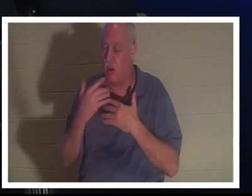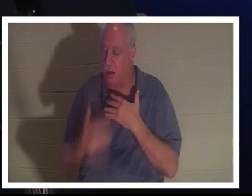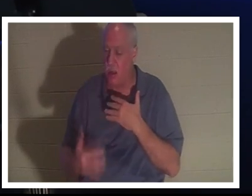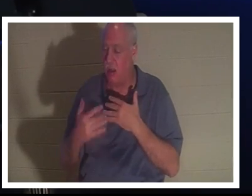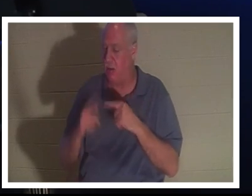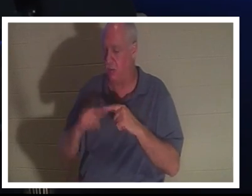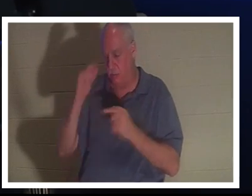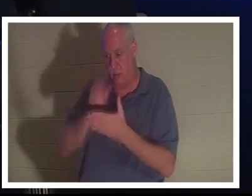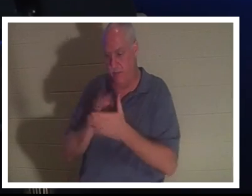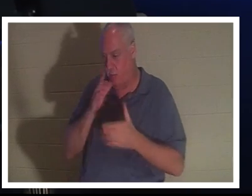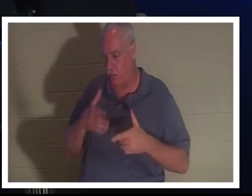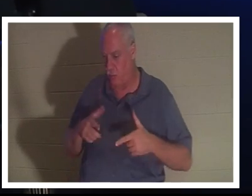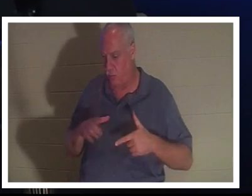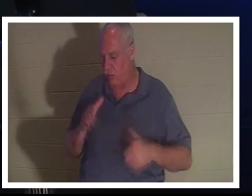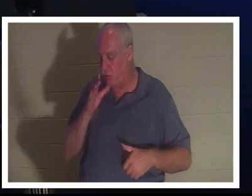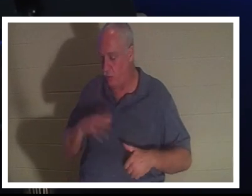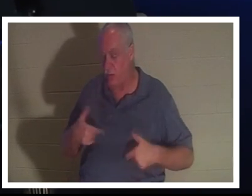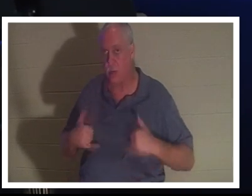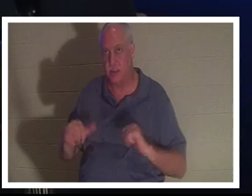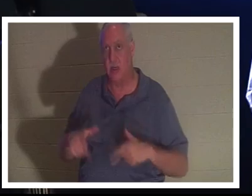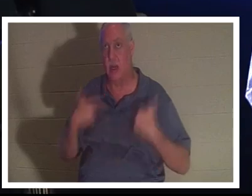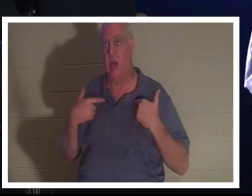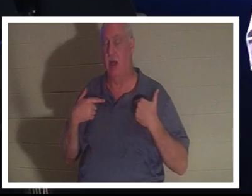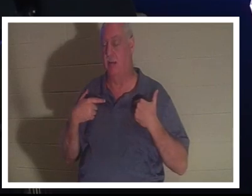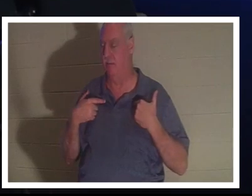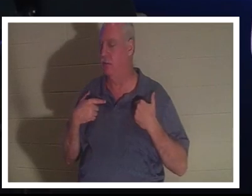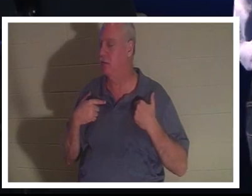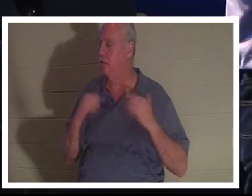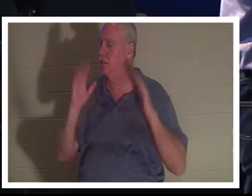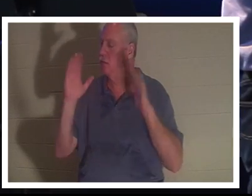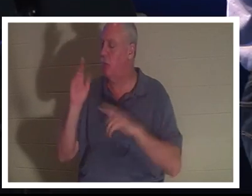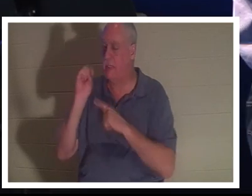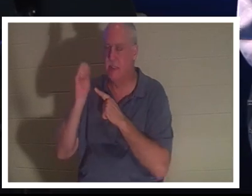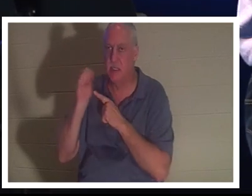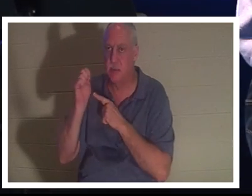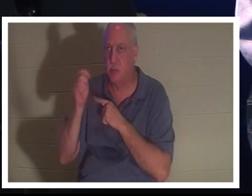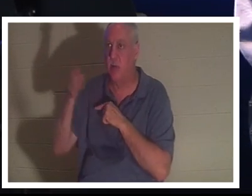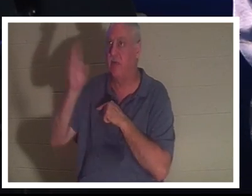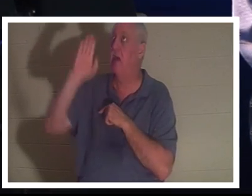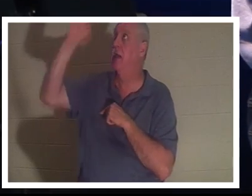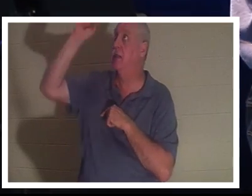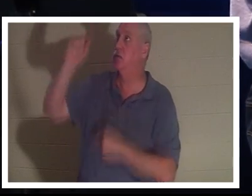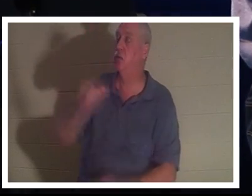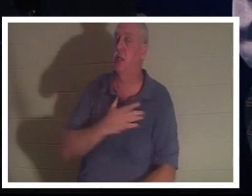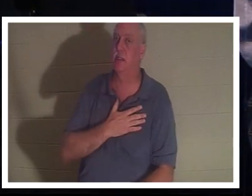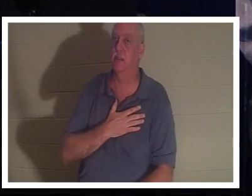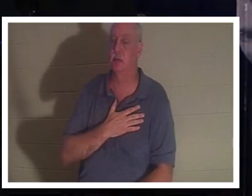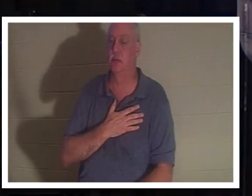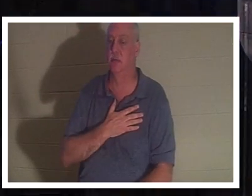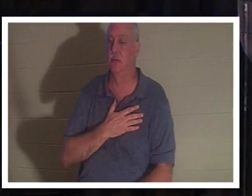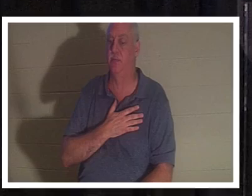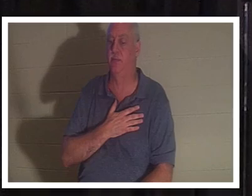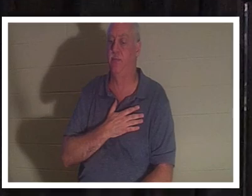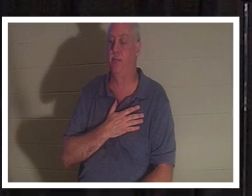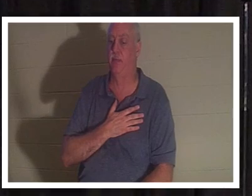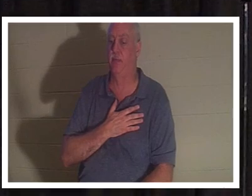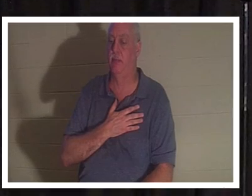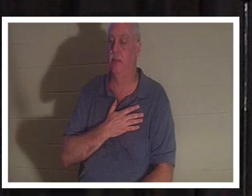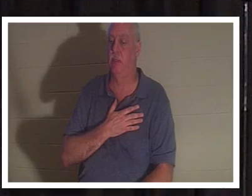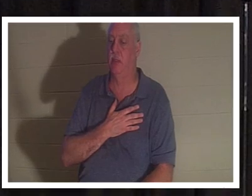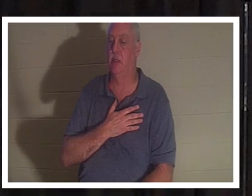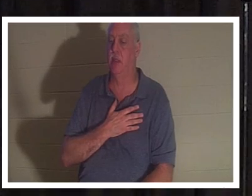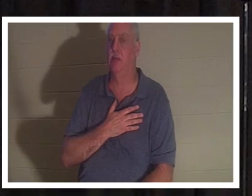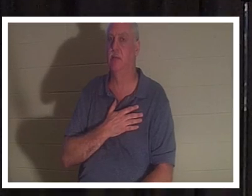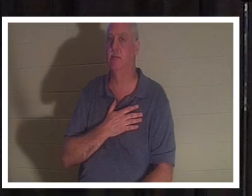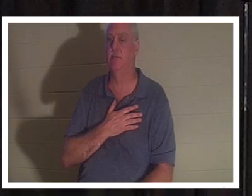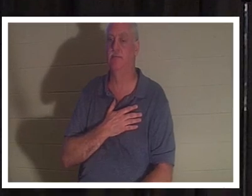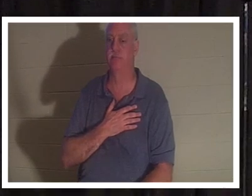そしてこの驚くべき神の恵みの証しが 信じられないほど多くの血を失っていました 。 しかし、彼女には超自然的な助けがあり、彼女を助け、